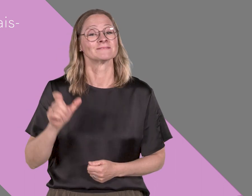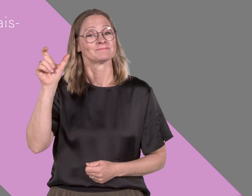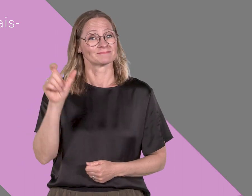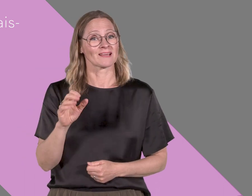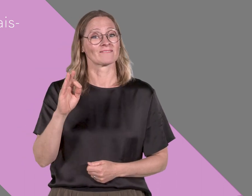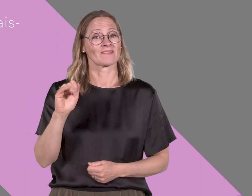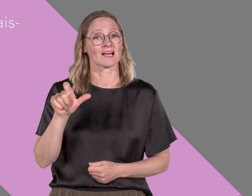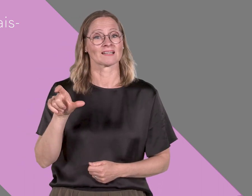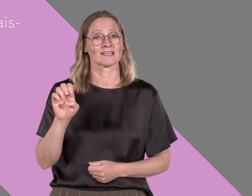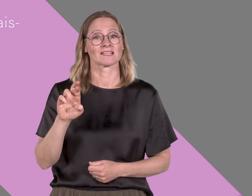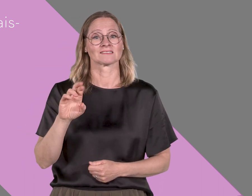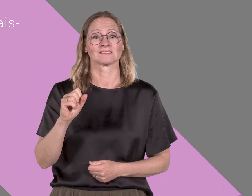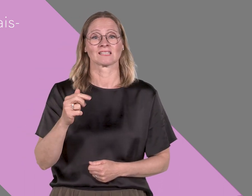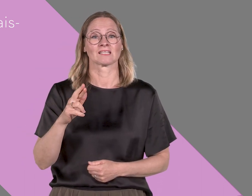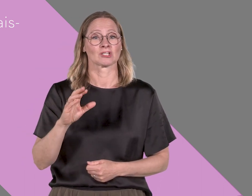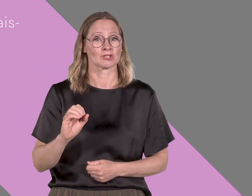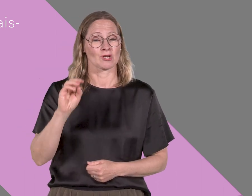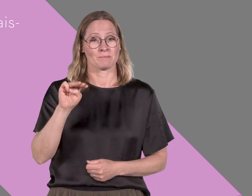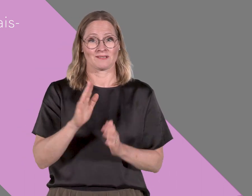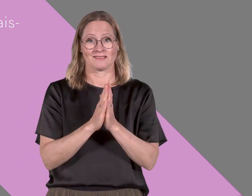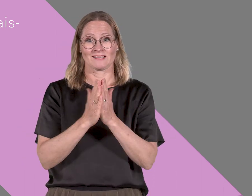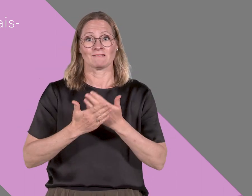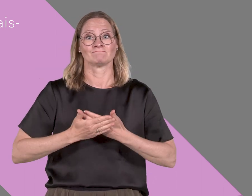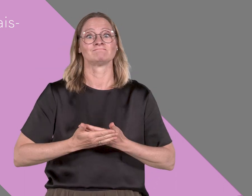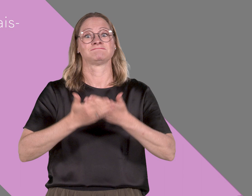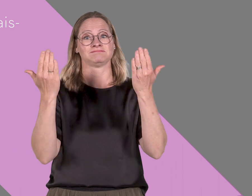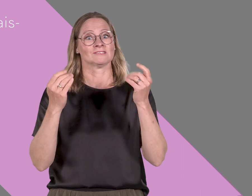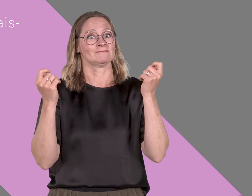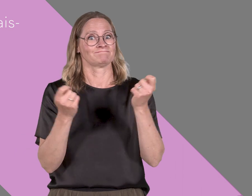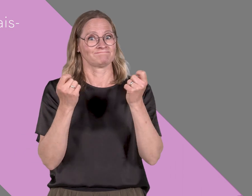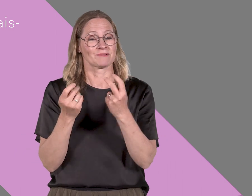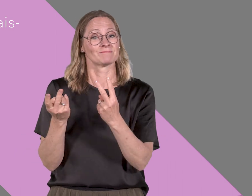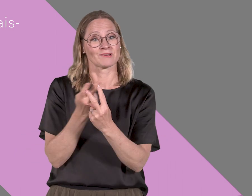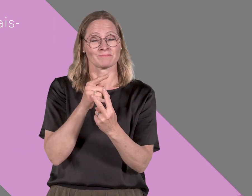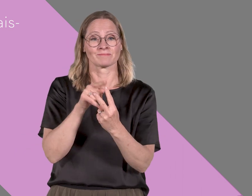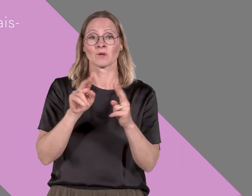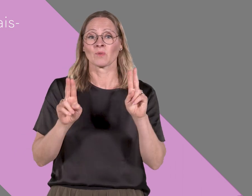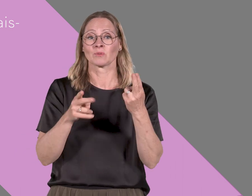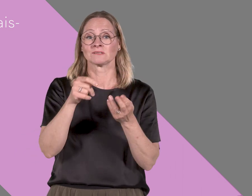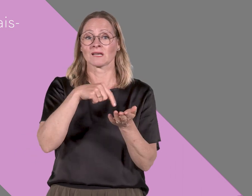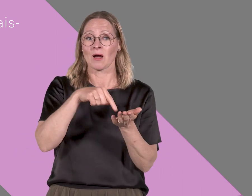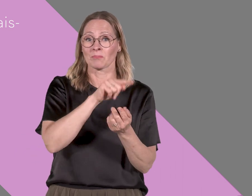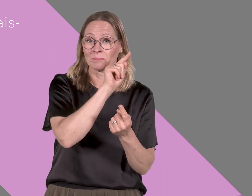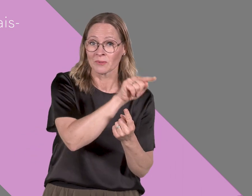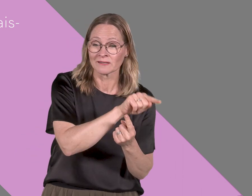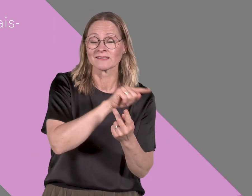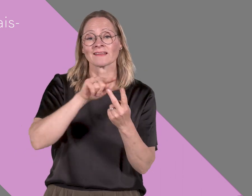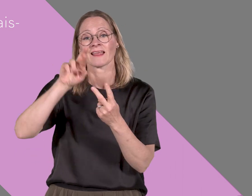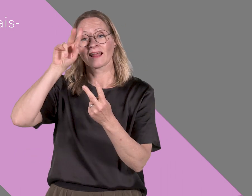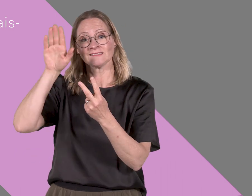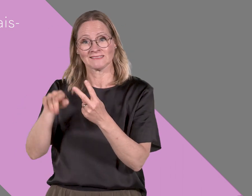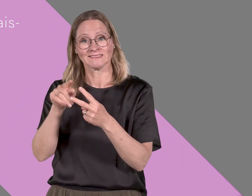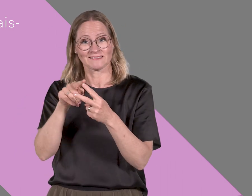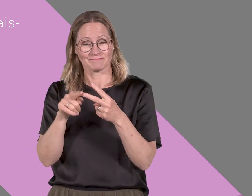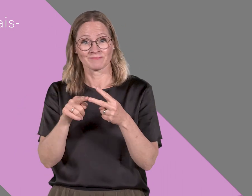Fagerström juhlisti kirjansa julkaisua sekä Uudessakaupungissa että Helsingissä.